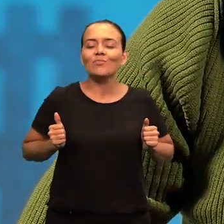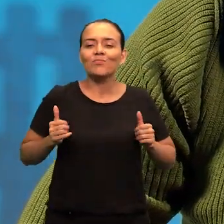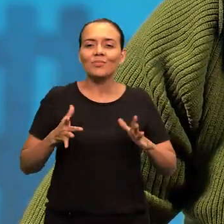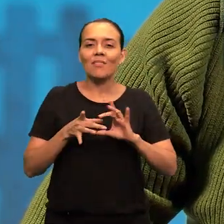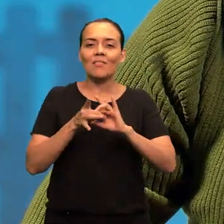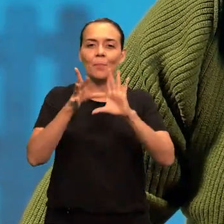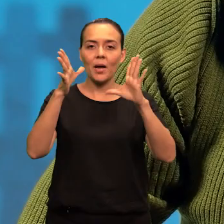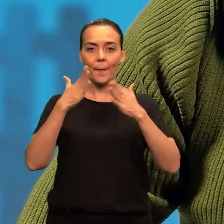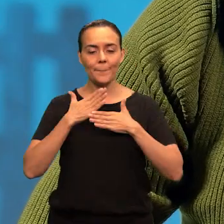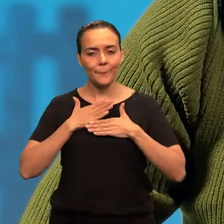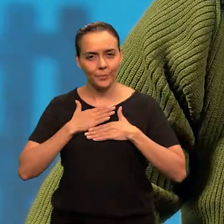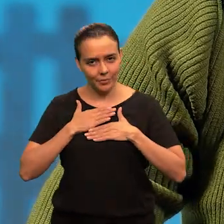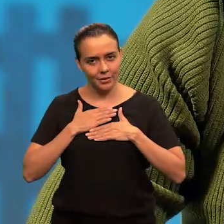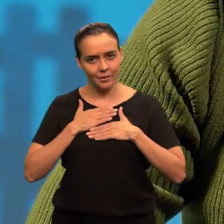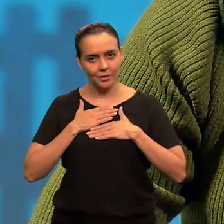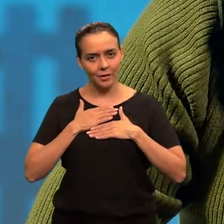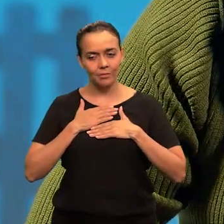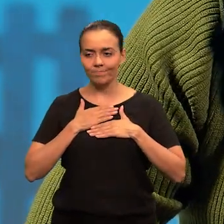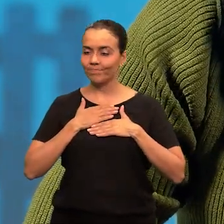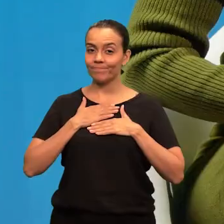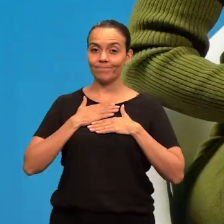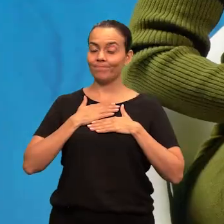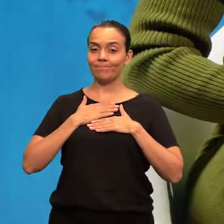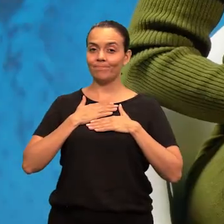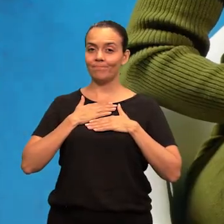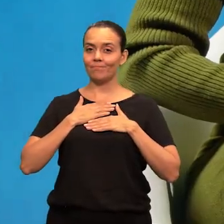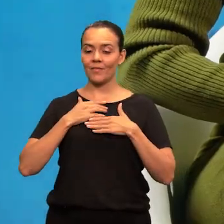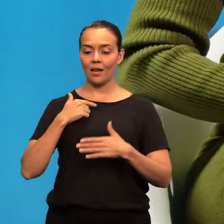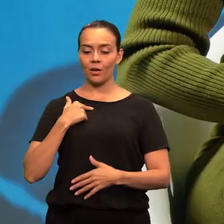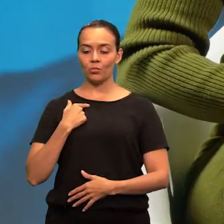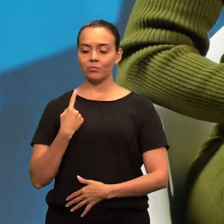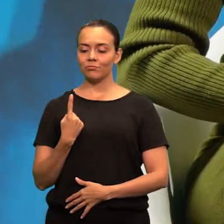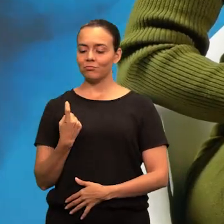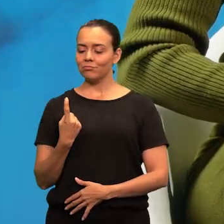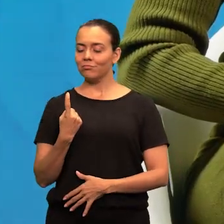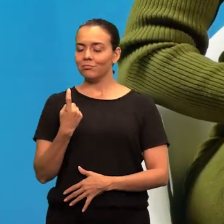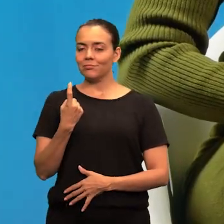aí em linha com o Paul Preciado, é fabricar minha singularidade,